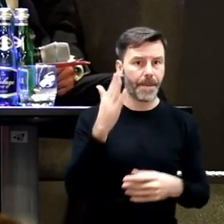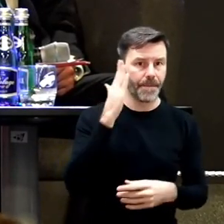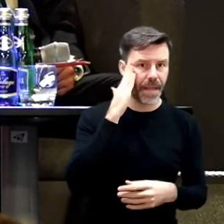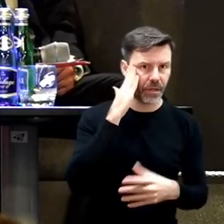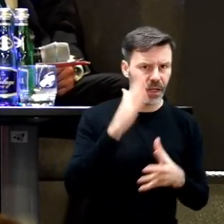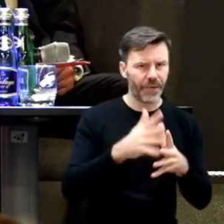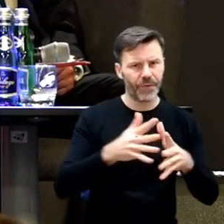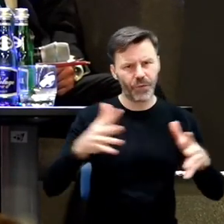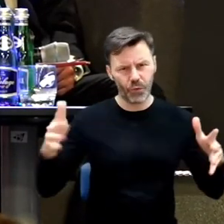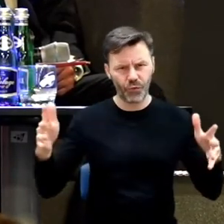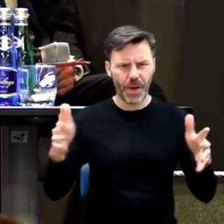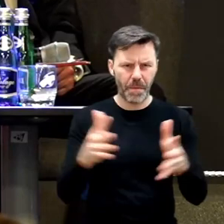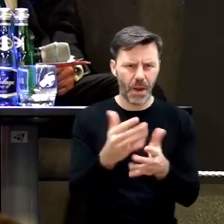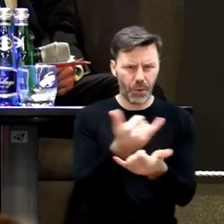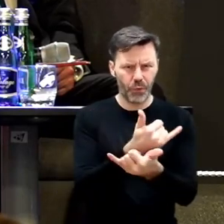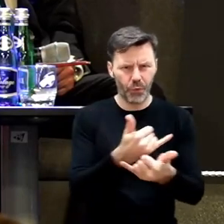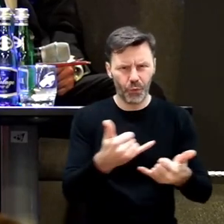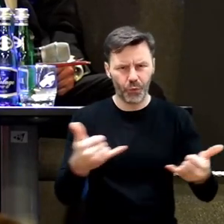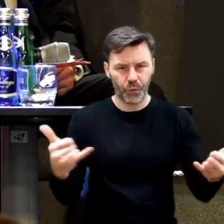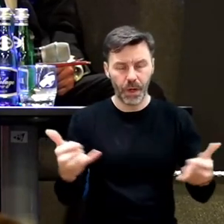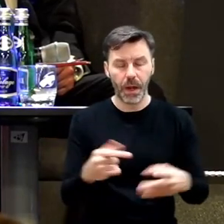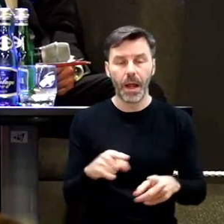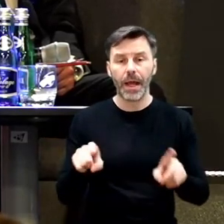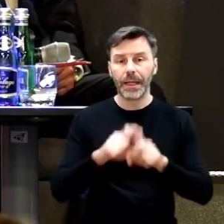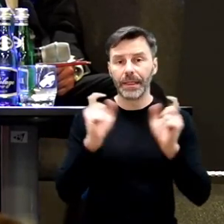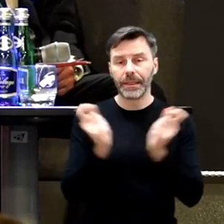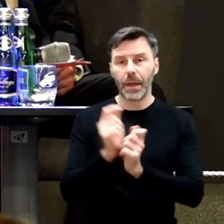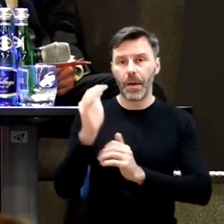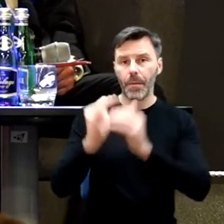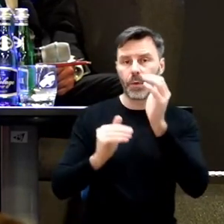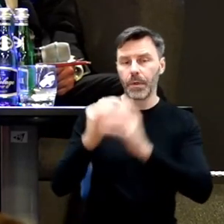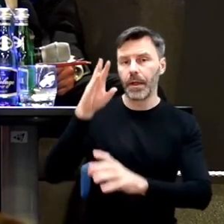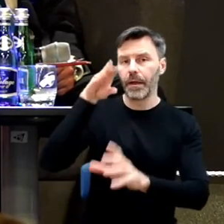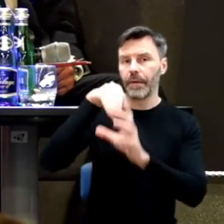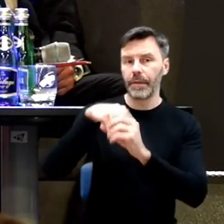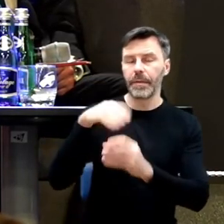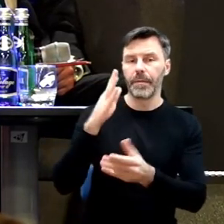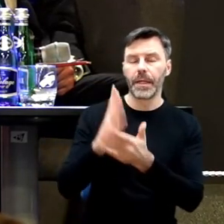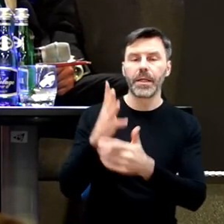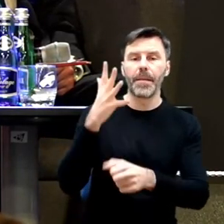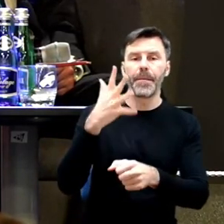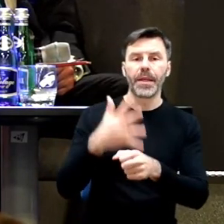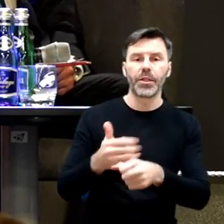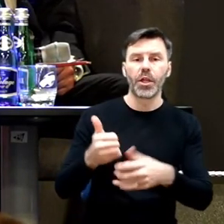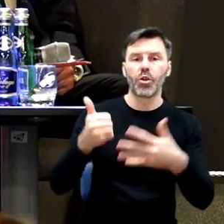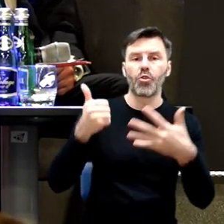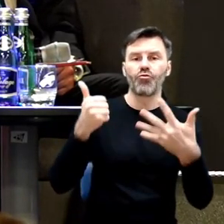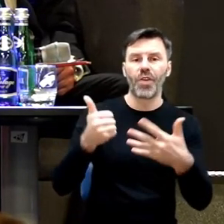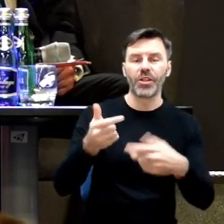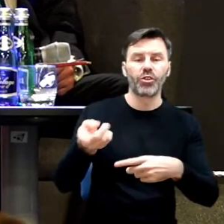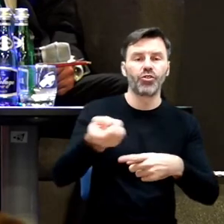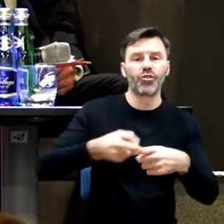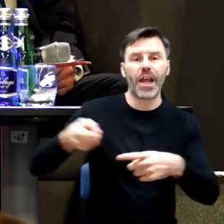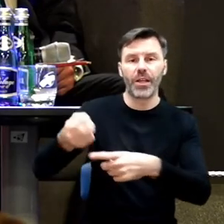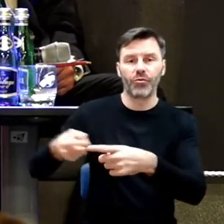i całość, cała inwestycja zostanie wykonana z 56 modułów. W tym momencie realizacja trwa w fabryce